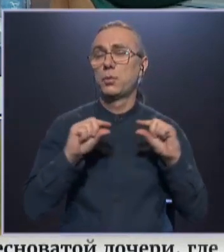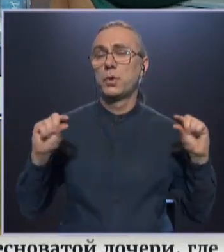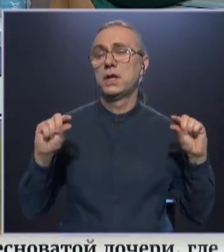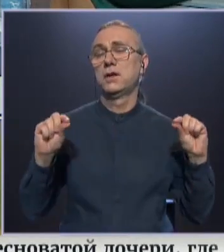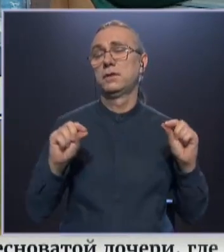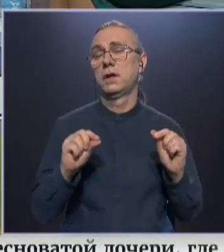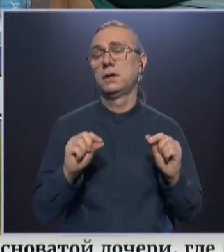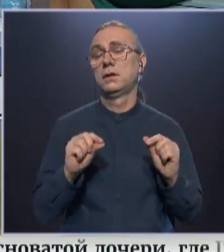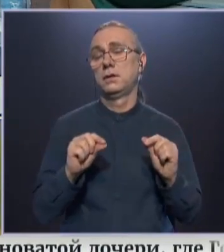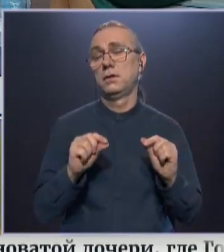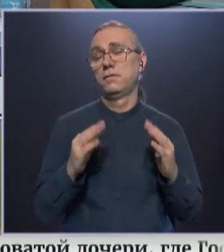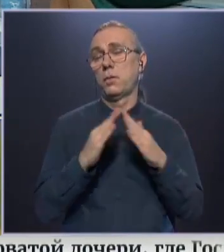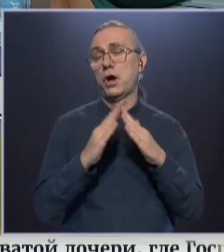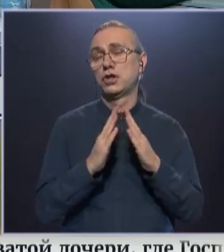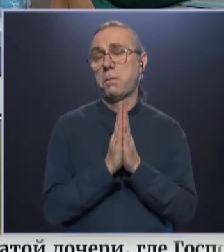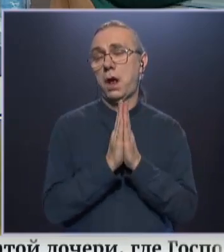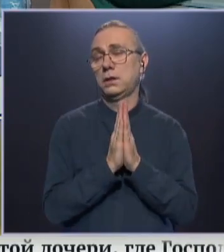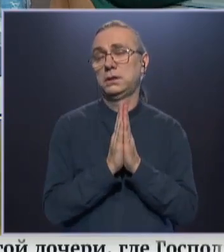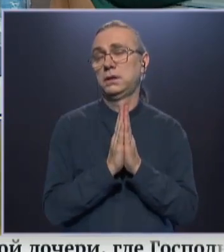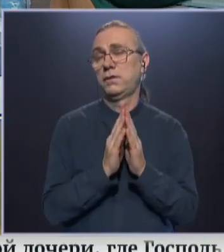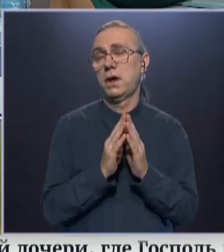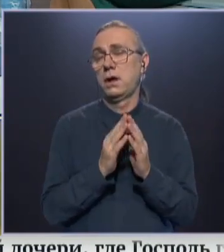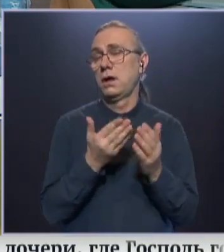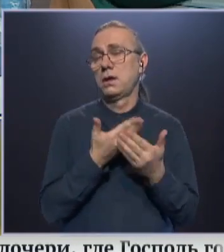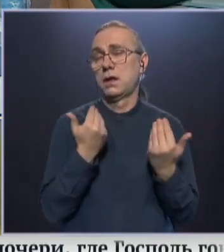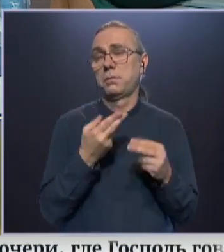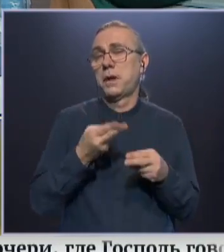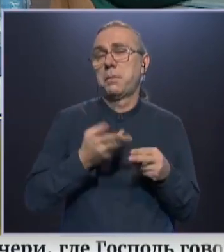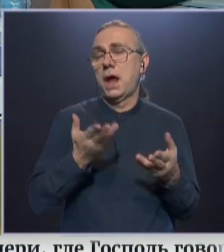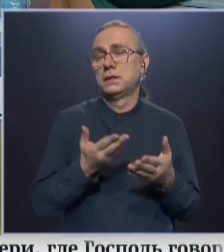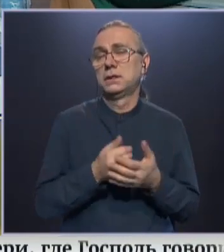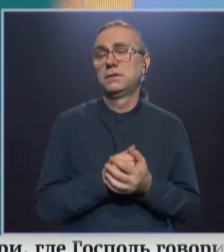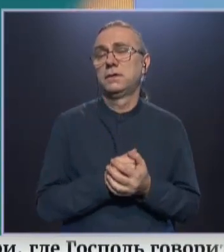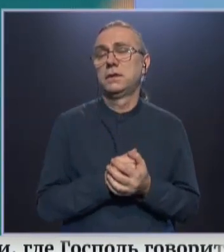в келейной молитве обращаться Богородицы с тем прощением